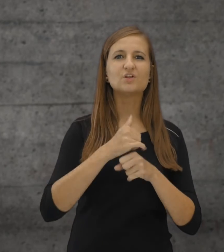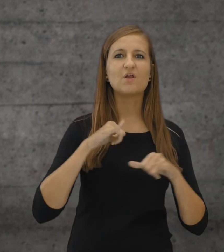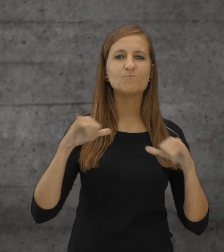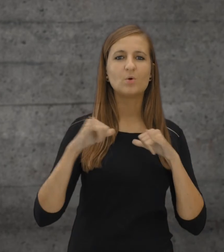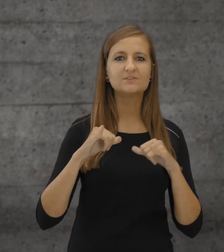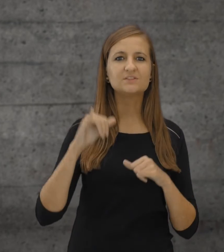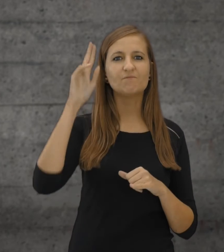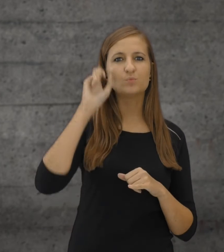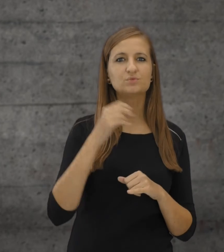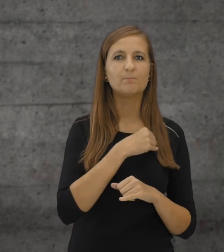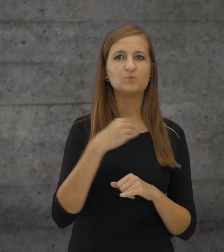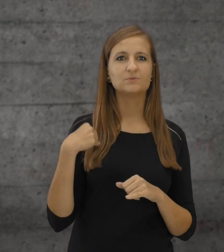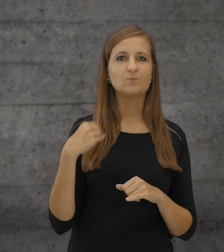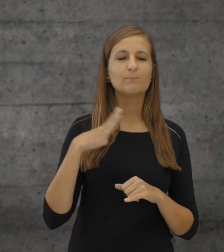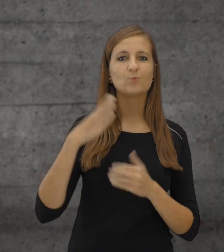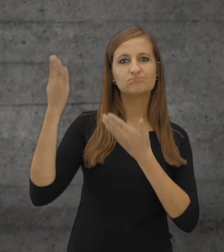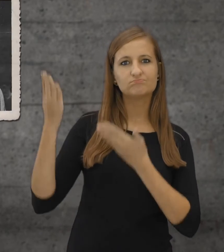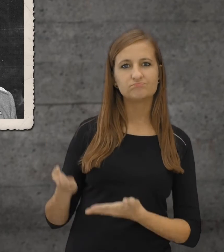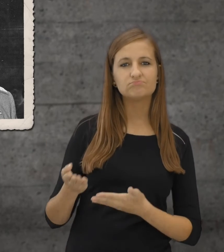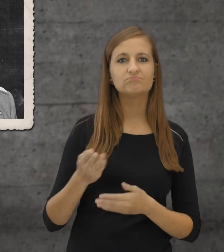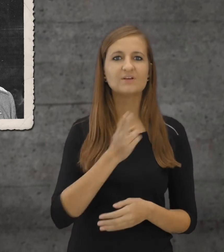Naczelnym Wodzem Wojska Polskiego został